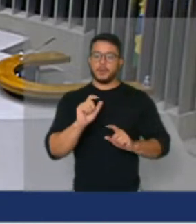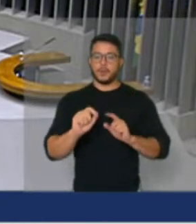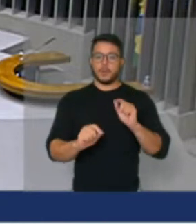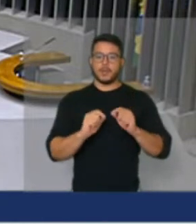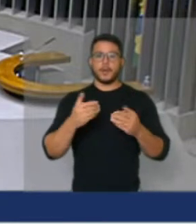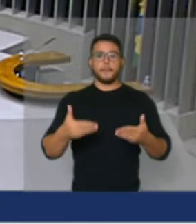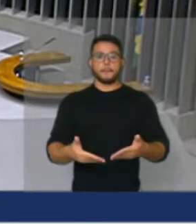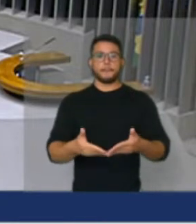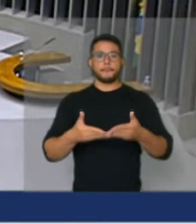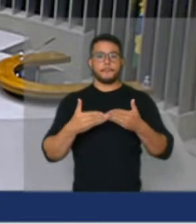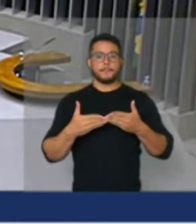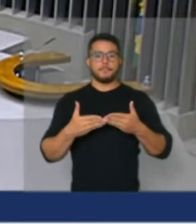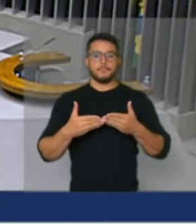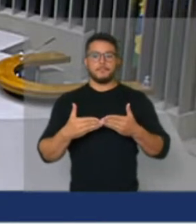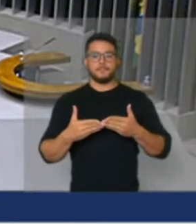DIA COMO ELE CITOU PRIMEIRO